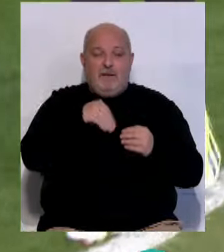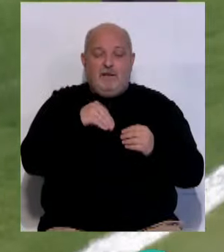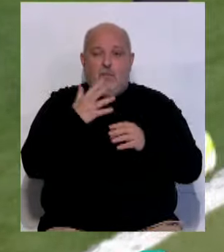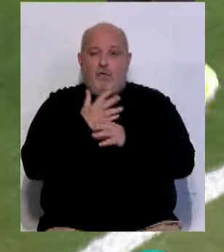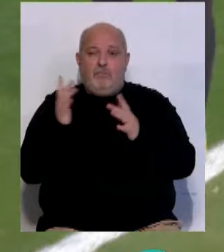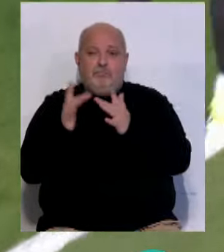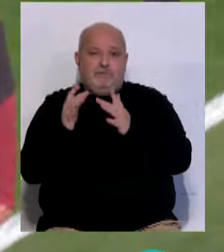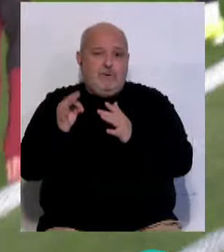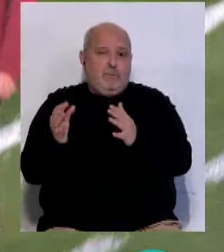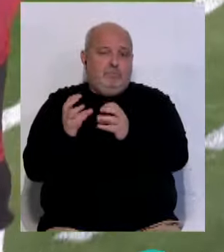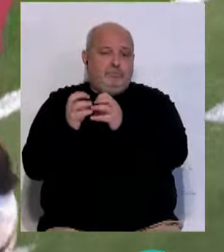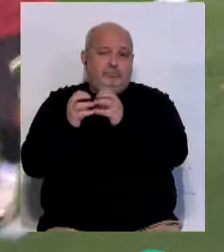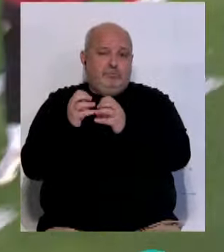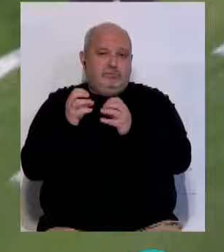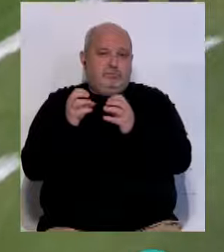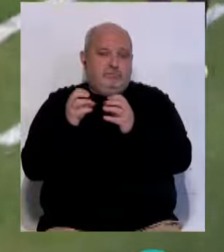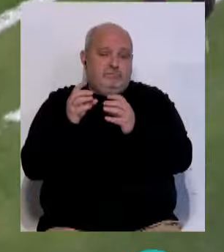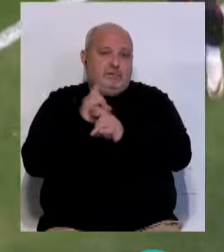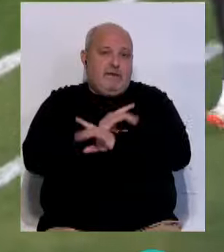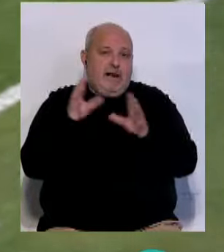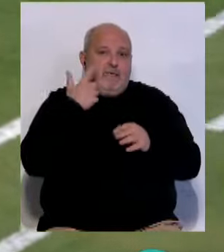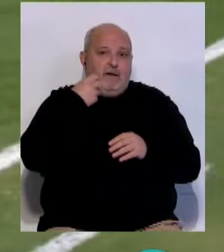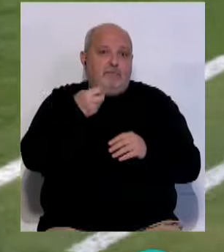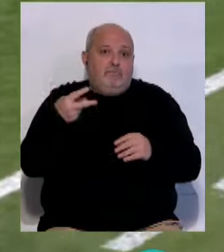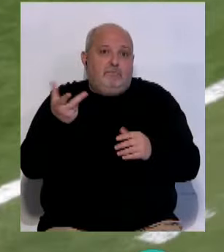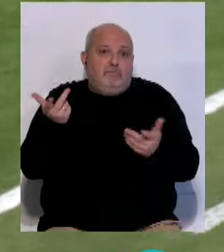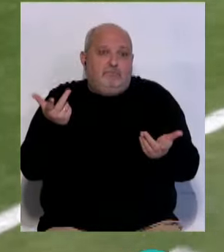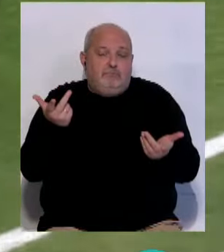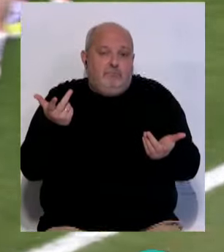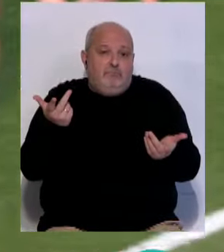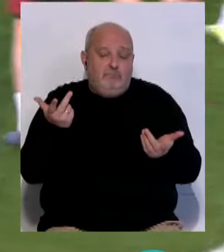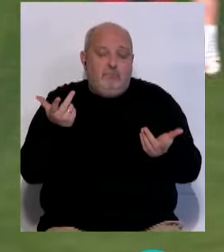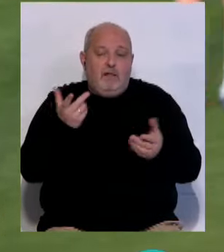cuerpo técnico que ha dejado Clara su su decisión y si ellos ven que que el equipo está por encima